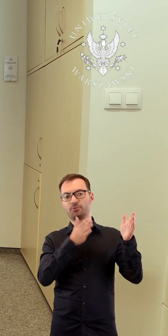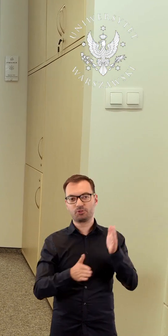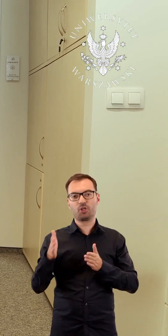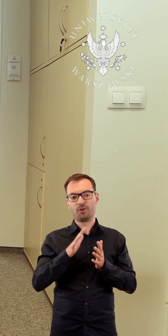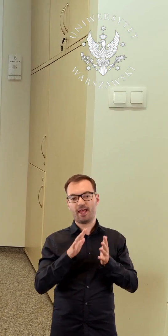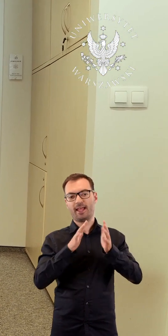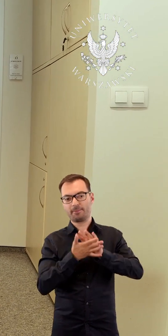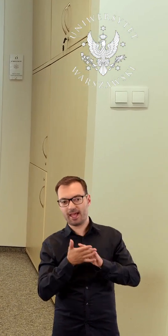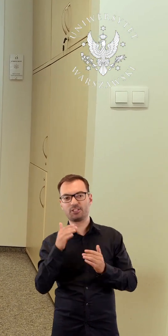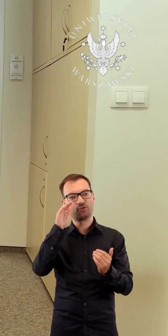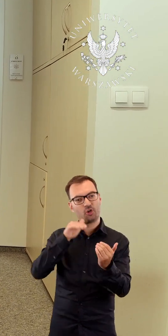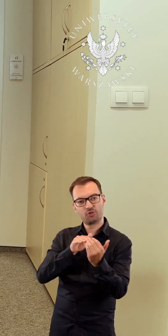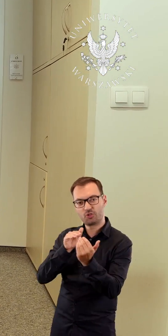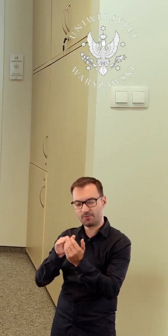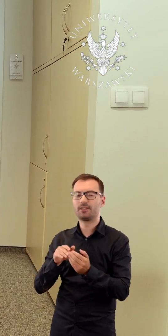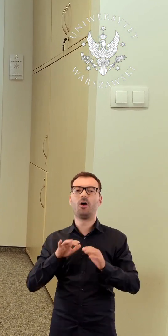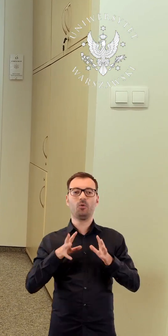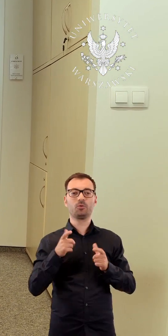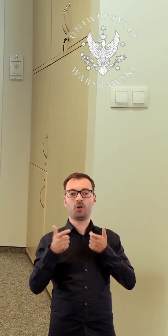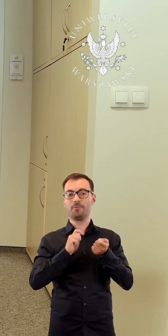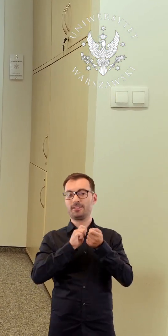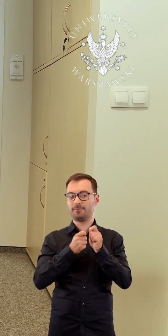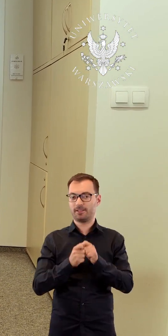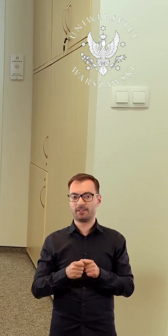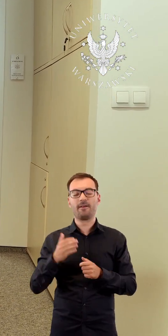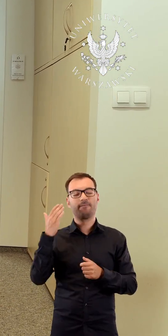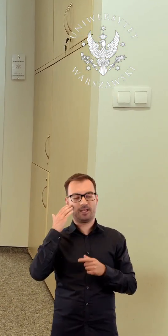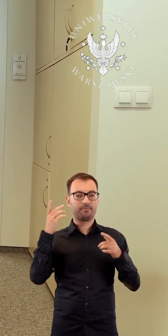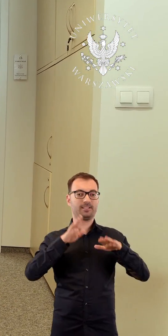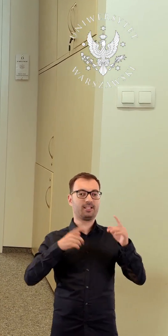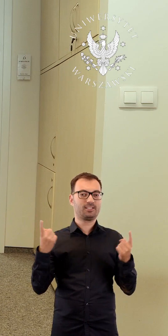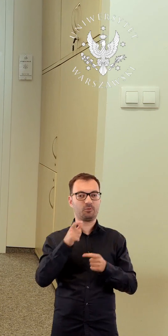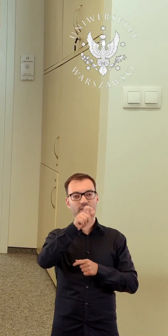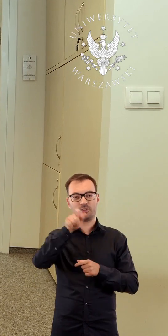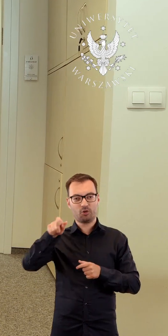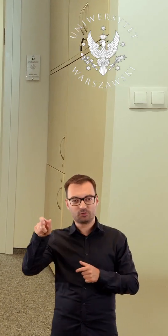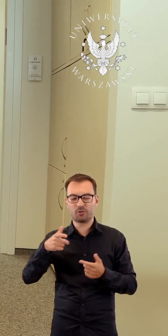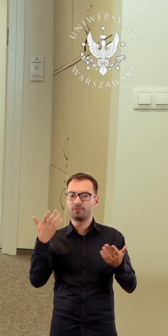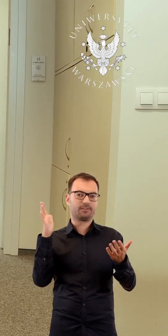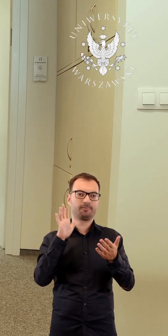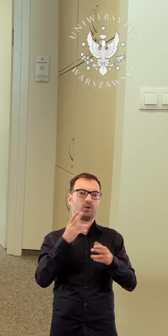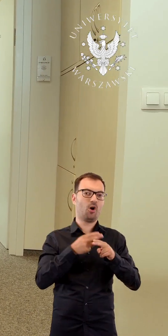czyli właśnie wprowadzanie zmian. Oczywiście ze względu na sytuację zdrowotną studenta, czyli charakter niepełnosprawności,